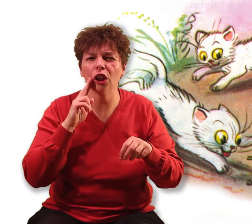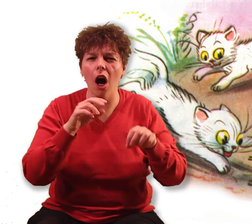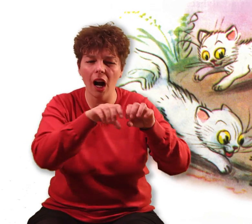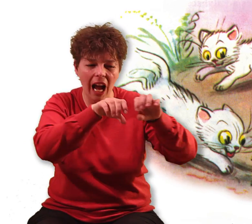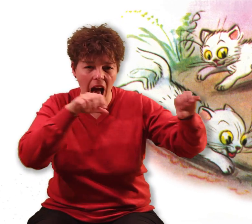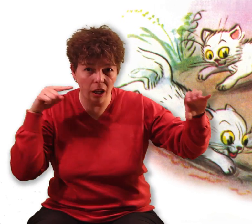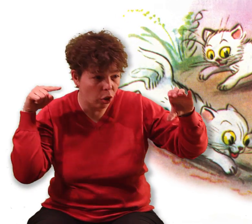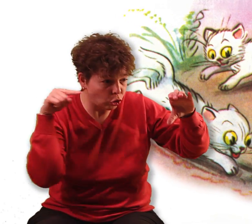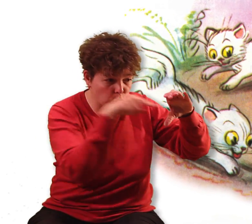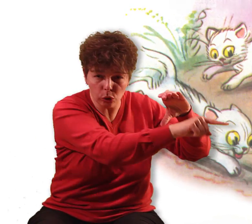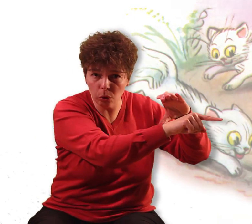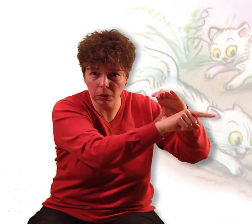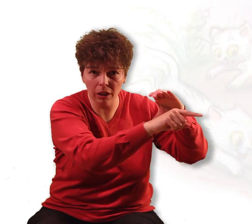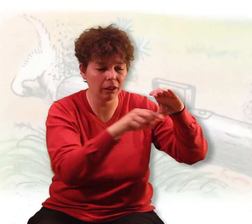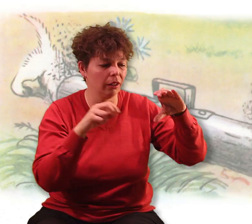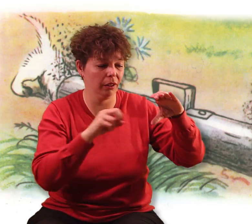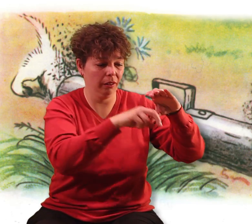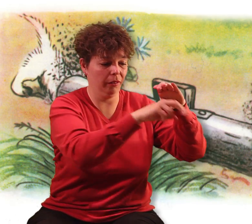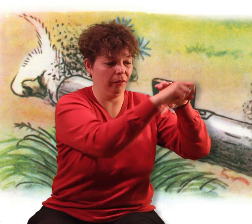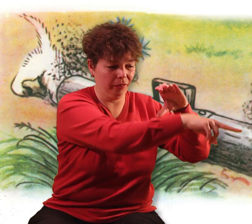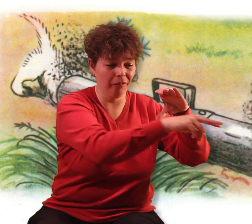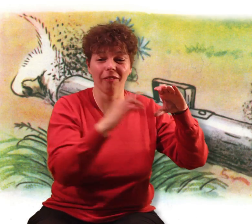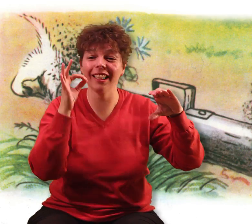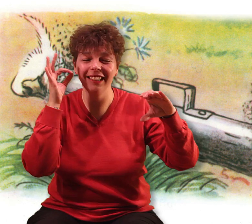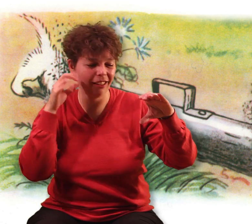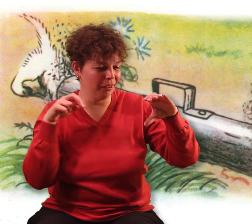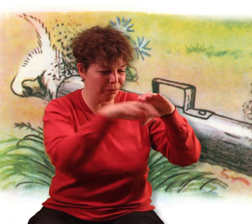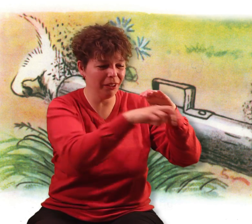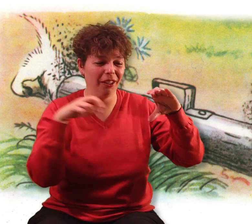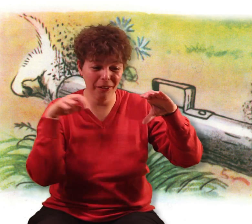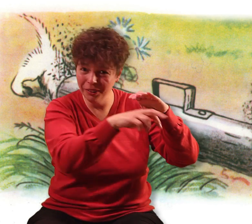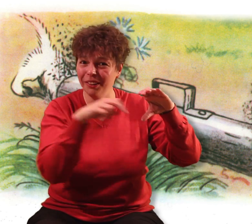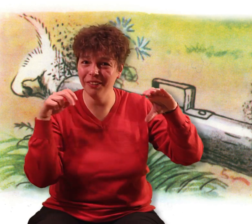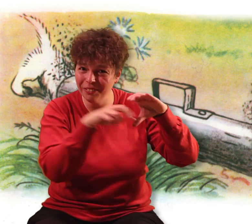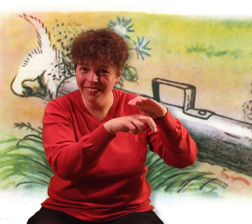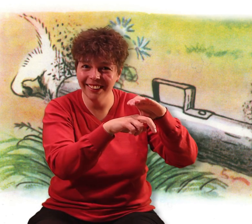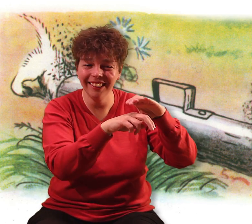A béka beugrott egy ócska kályhacsőbe. A kiscicák utána.